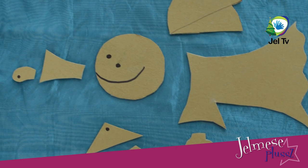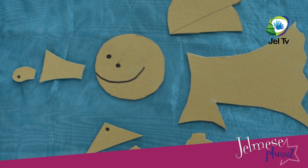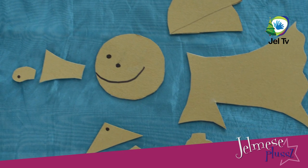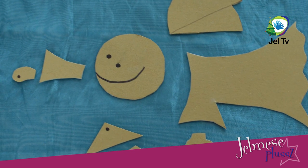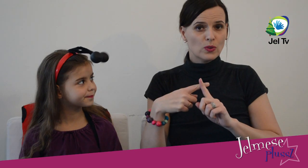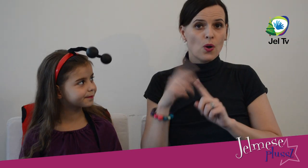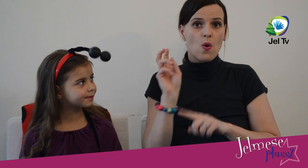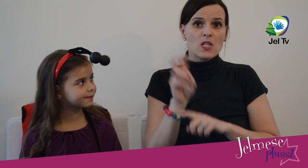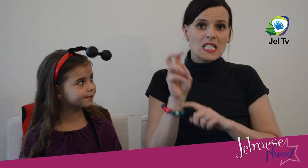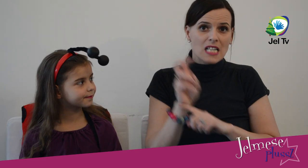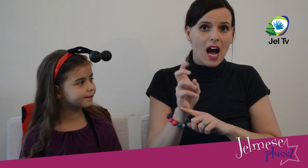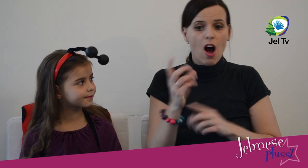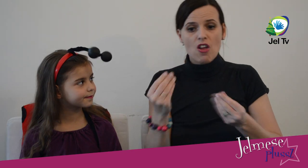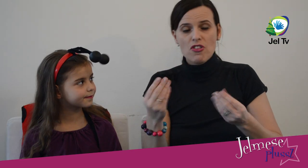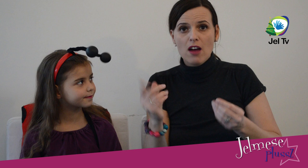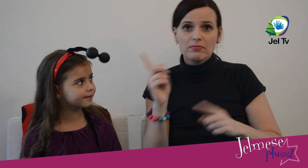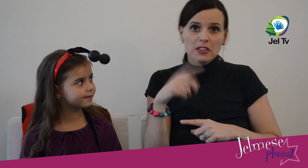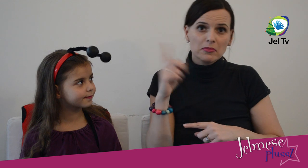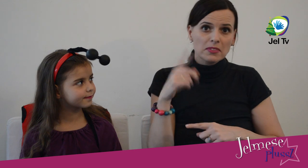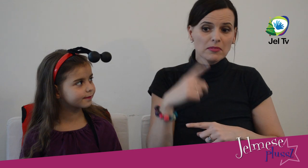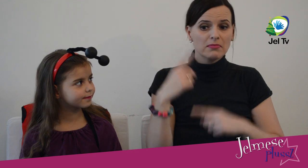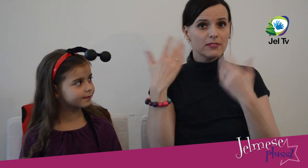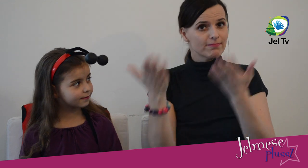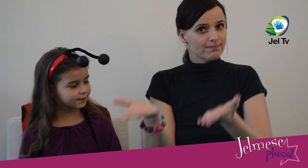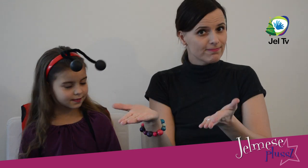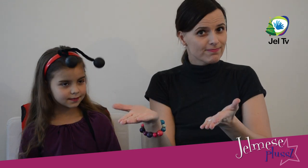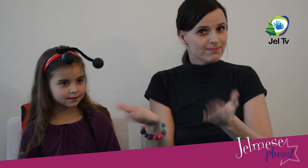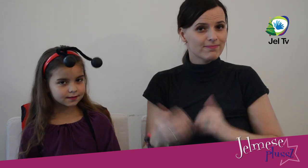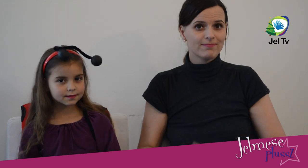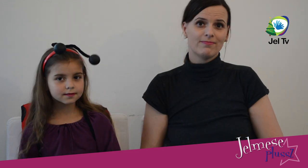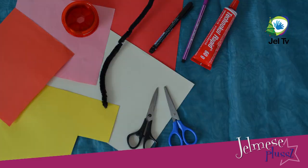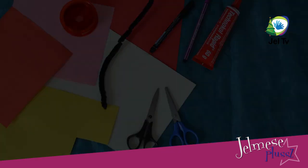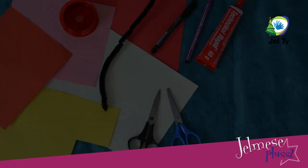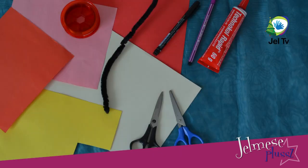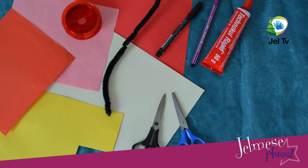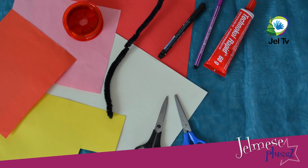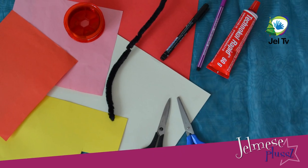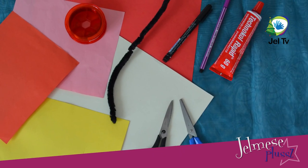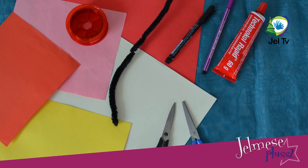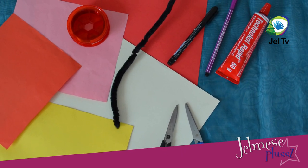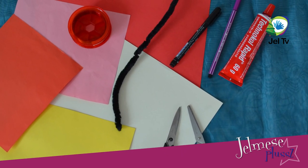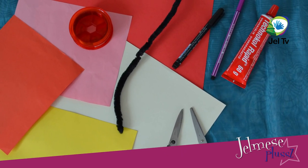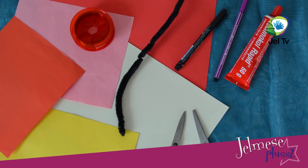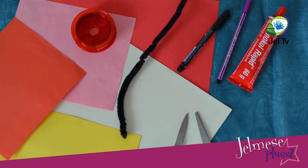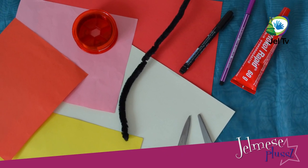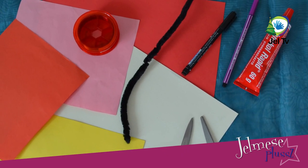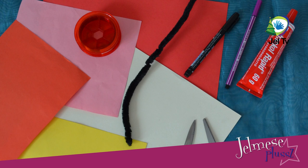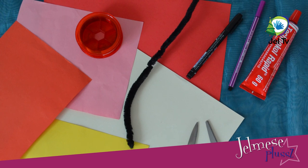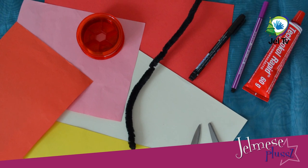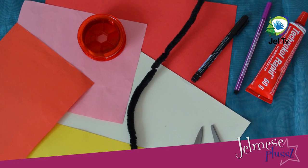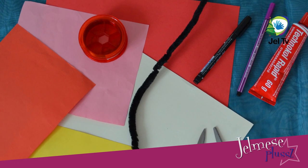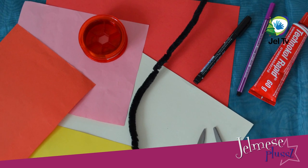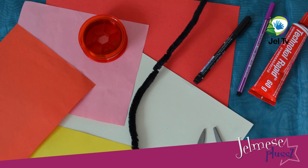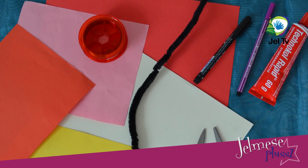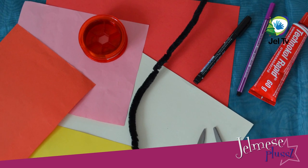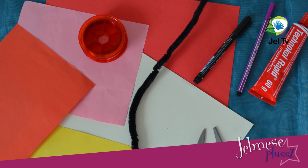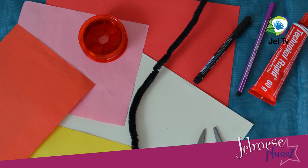Plusz hozzá anyagok: